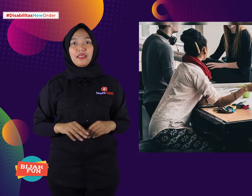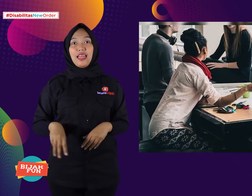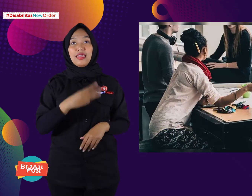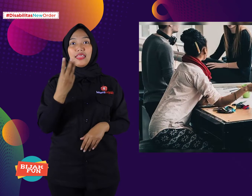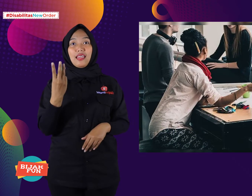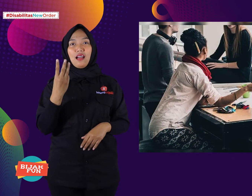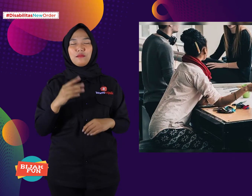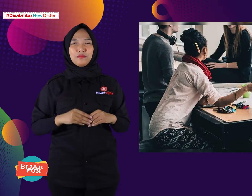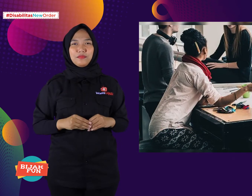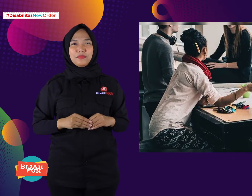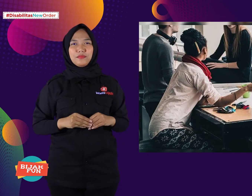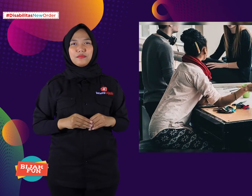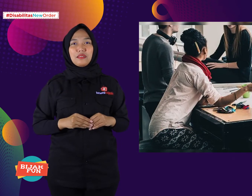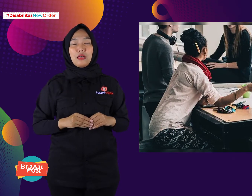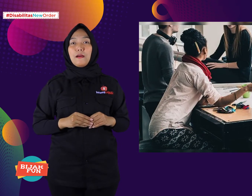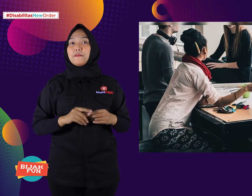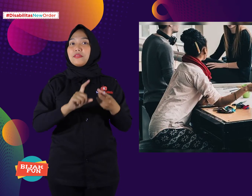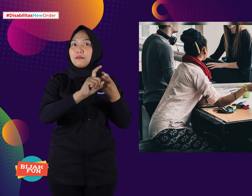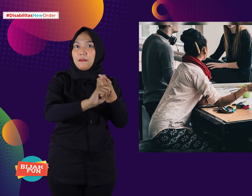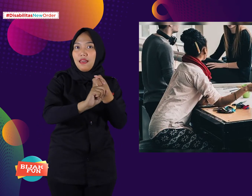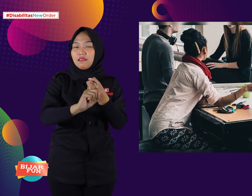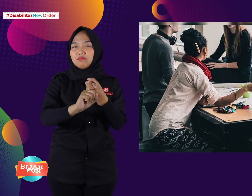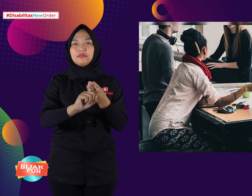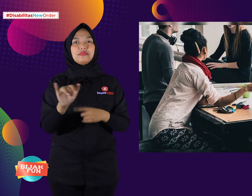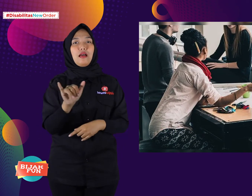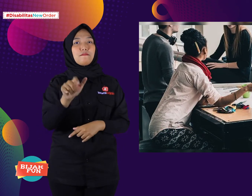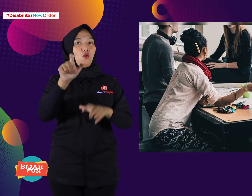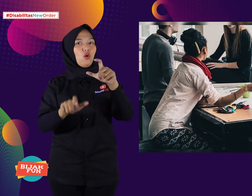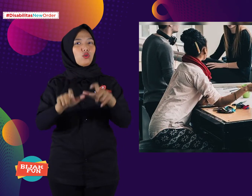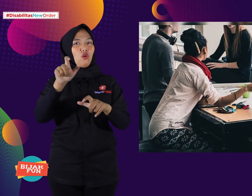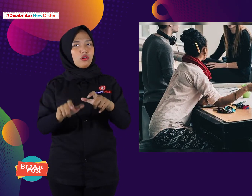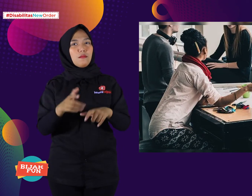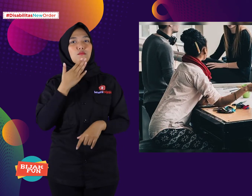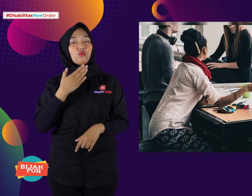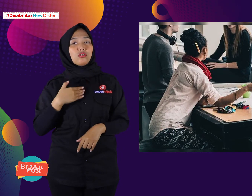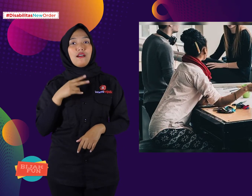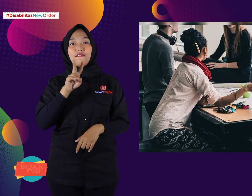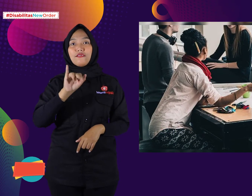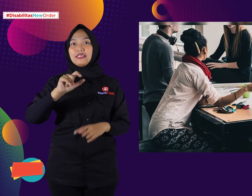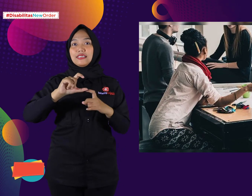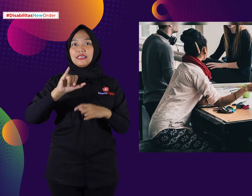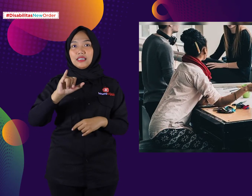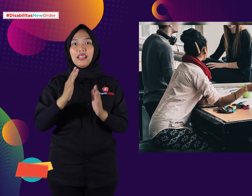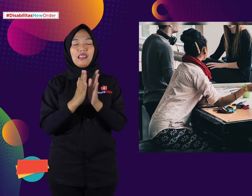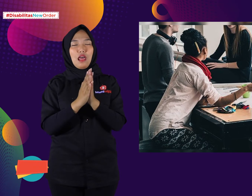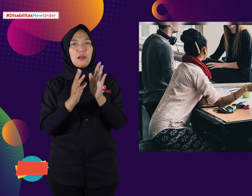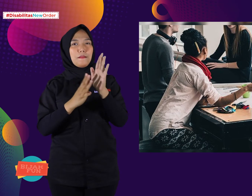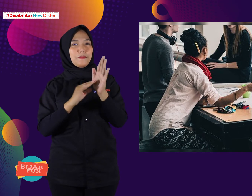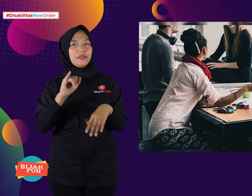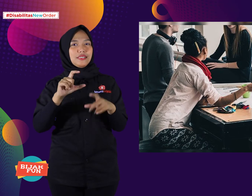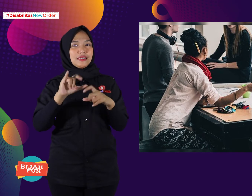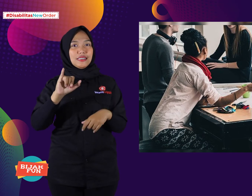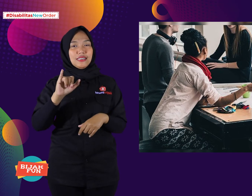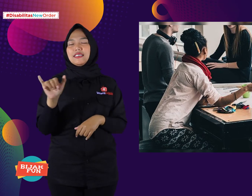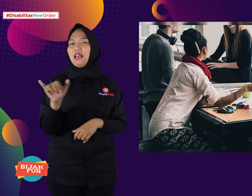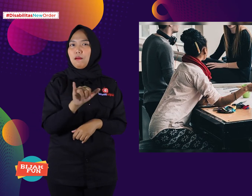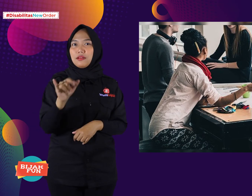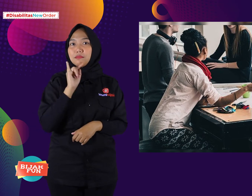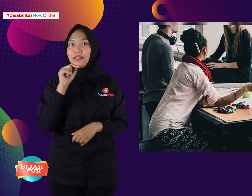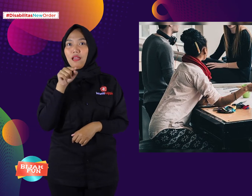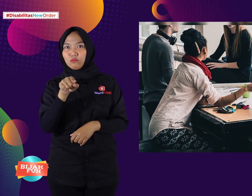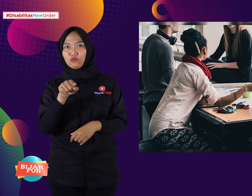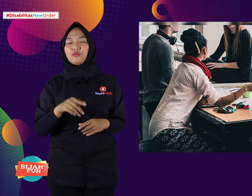3. Berteman dengan orang yang memiliki visi dan misi sama.